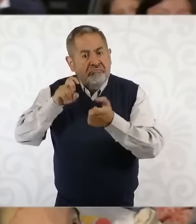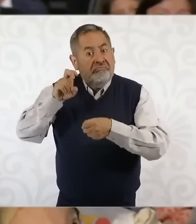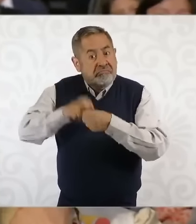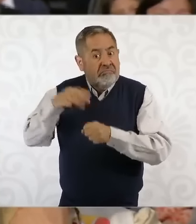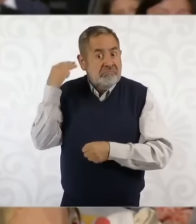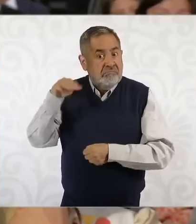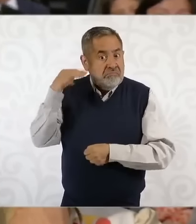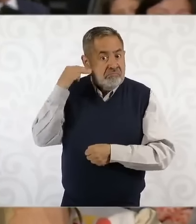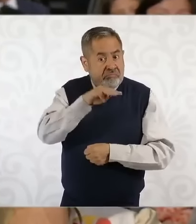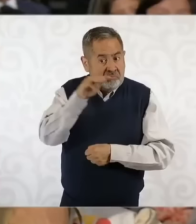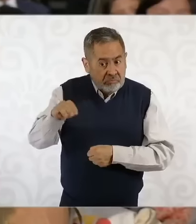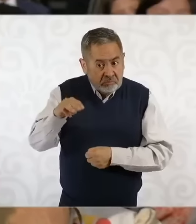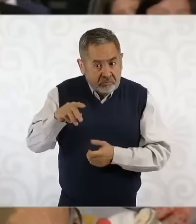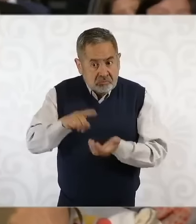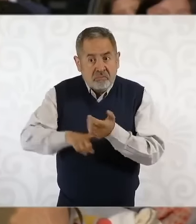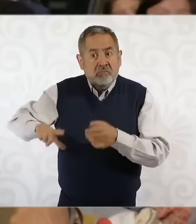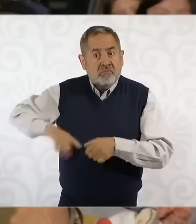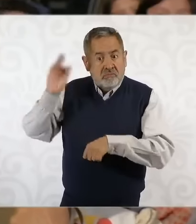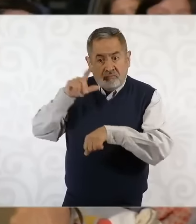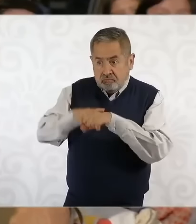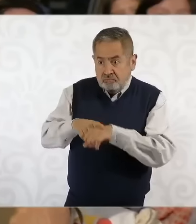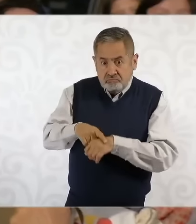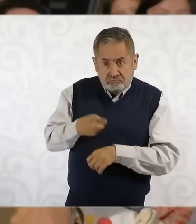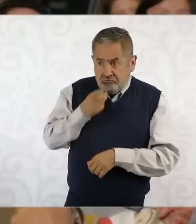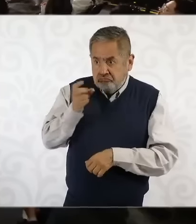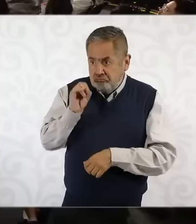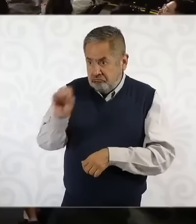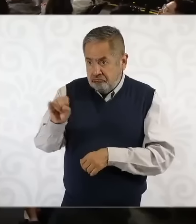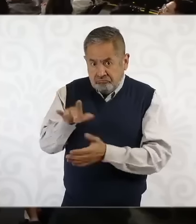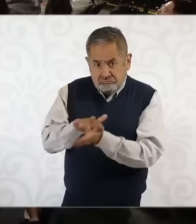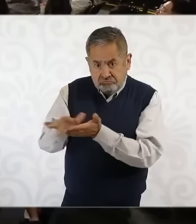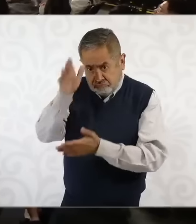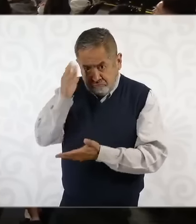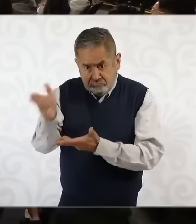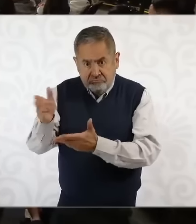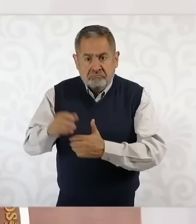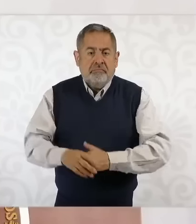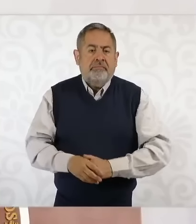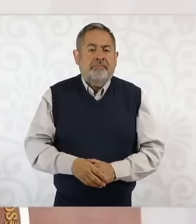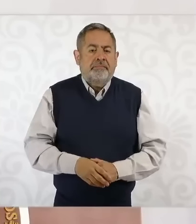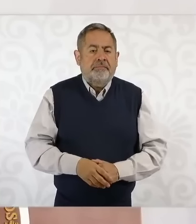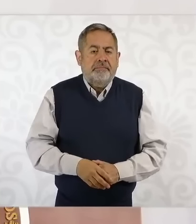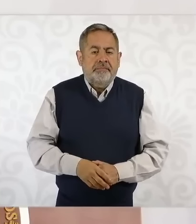federal eh respalda esta estrategia. Bueno, ellos tienen que solicitar siempre la autorización